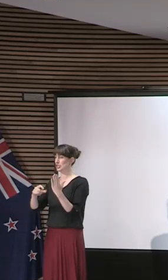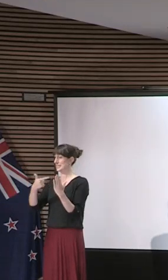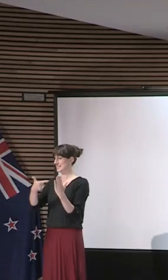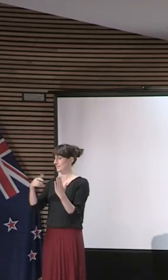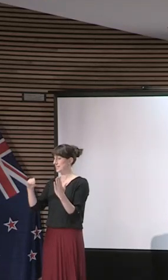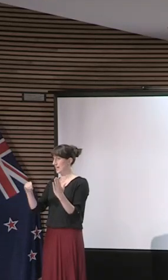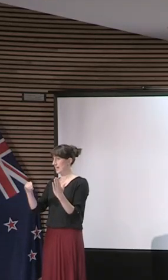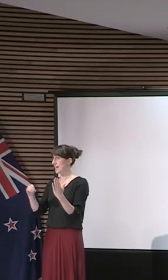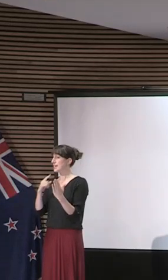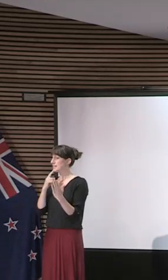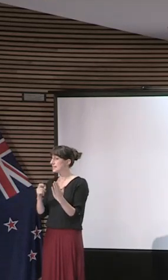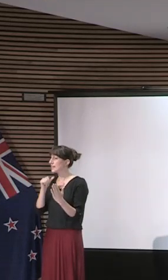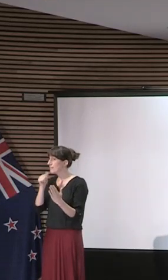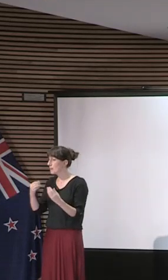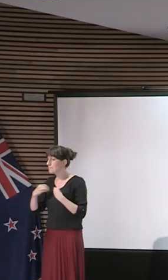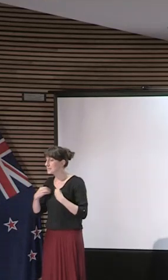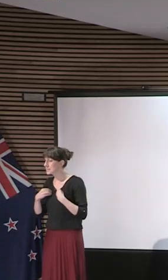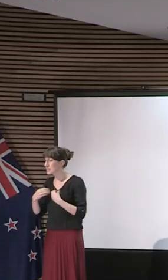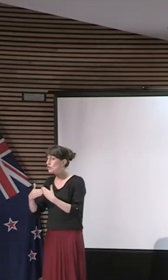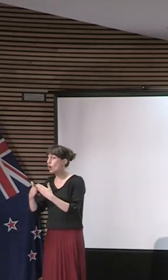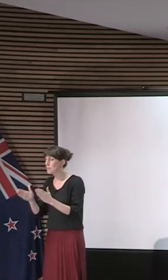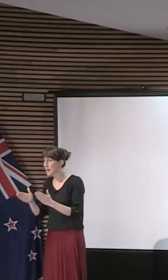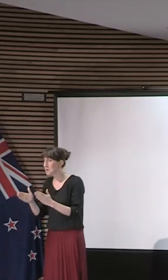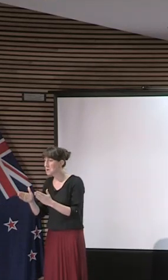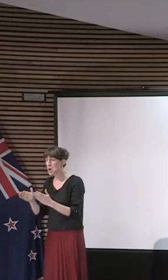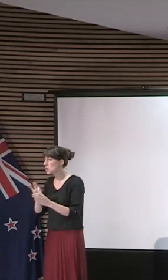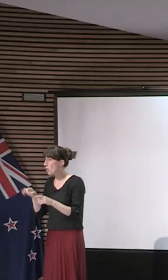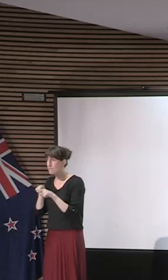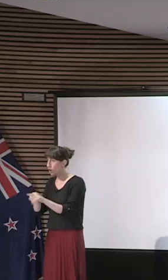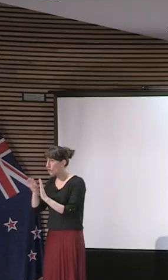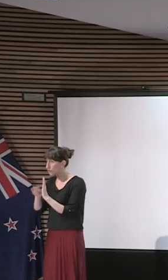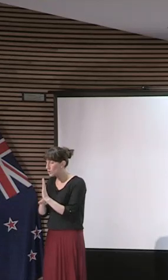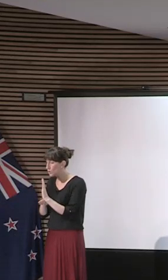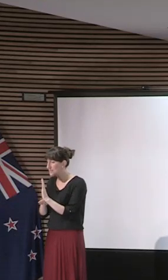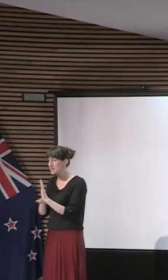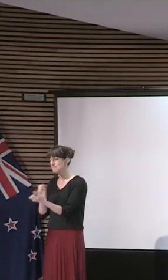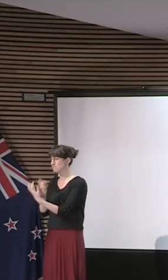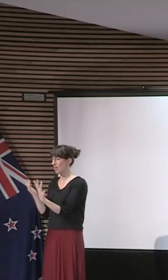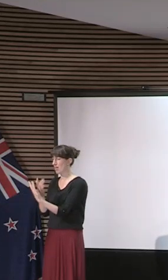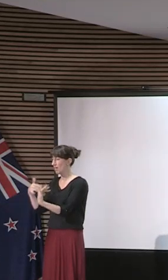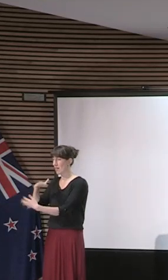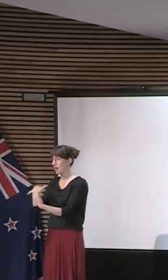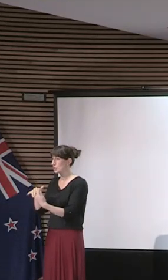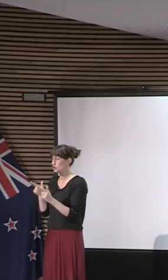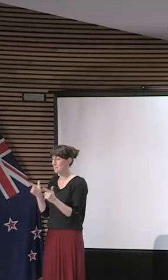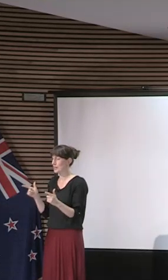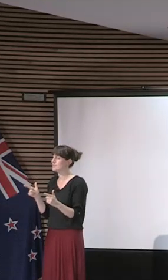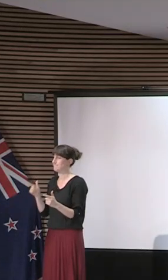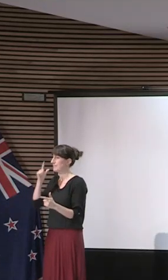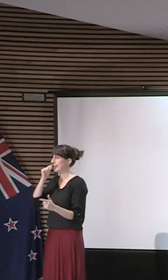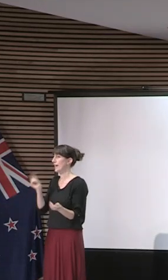ana. Na, pera me taku i kii